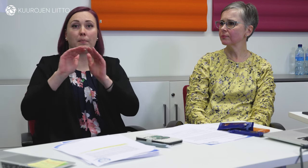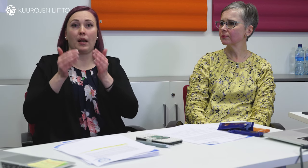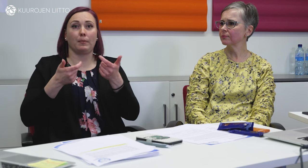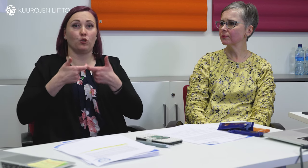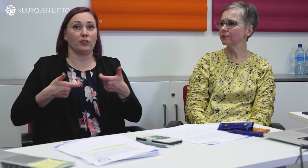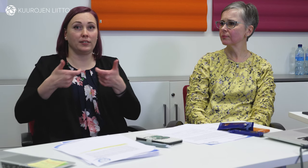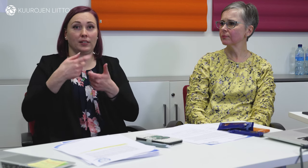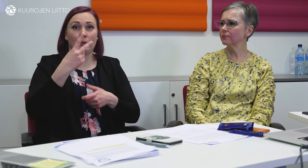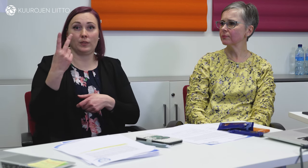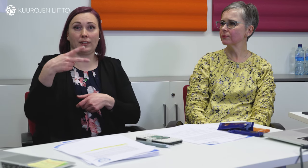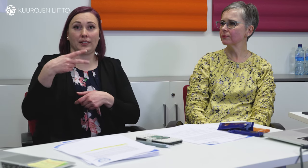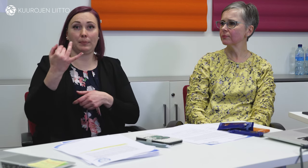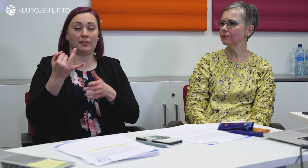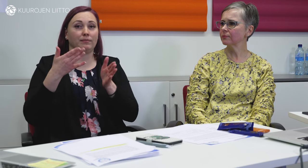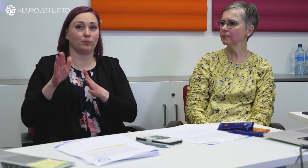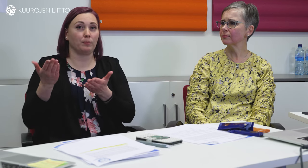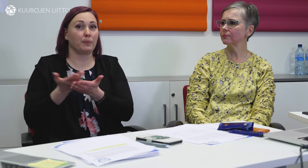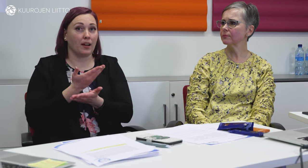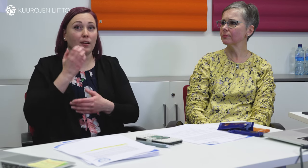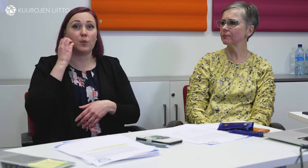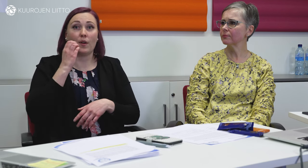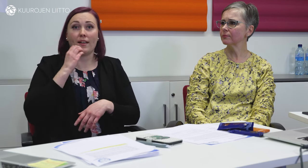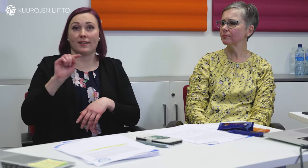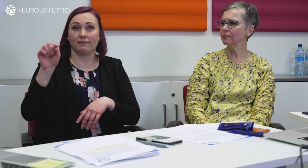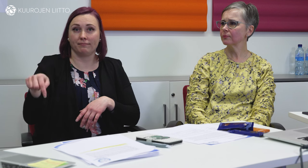maailmankongressin järjestäjäksi Yhdistyneet Arabiemiirikunnat (UAE), -